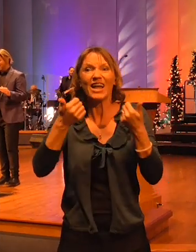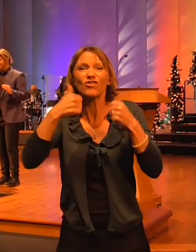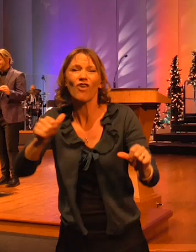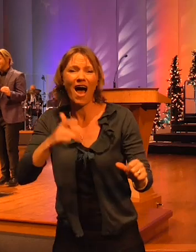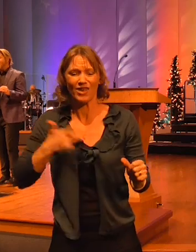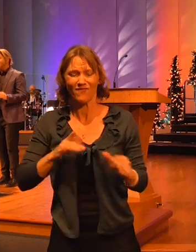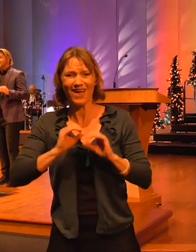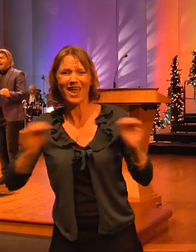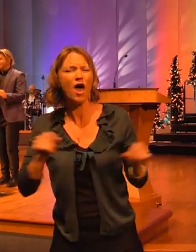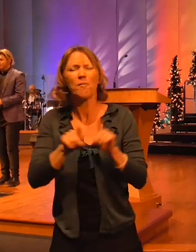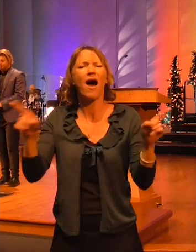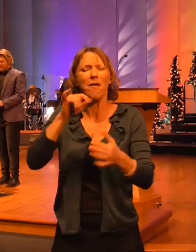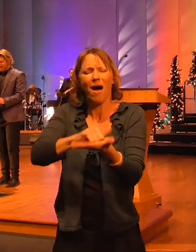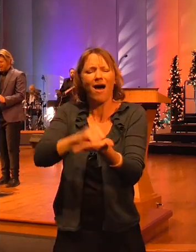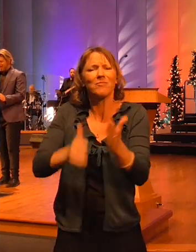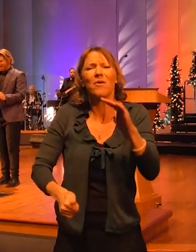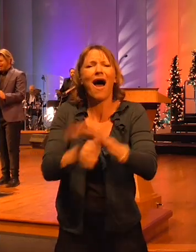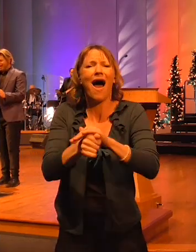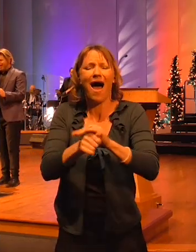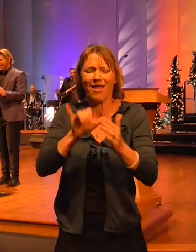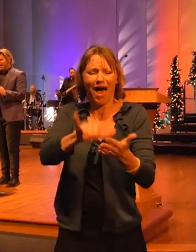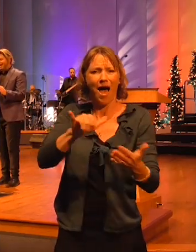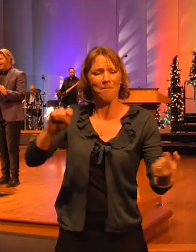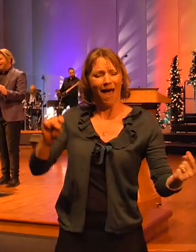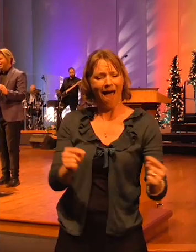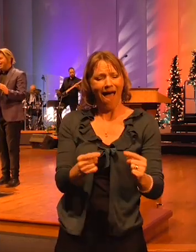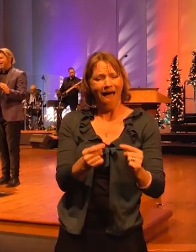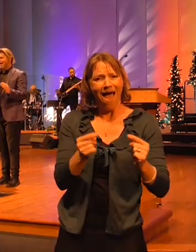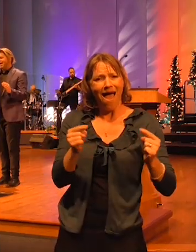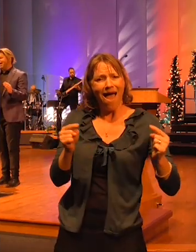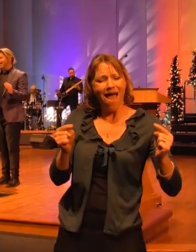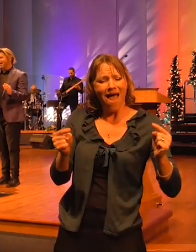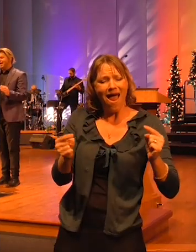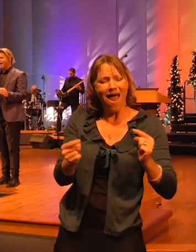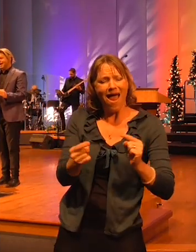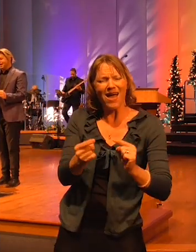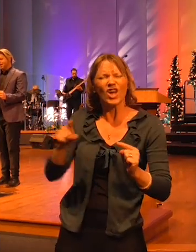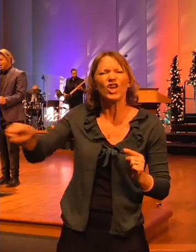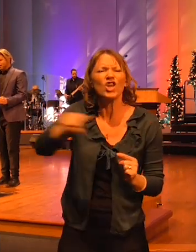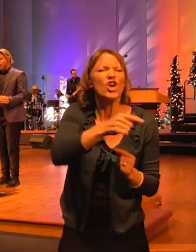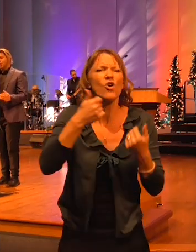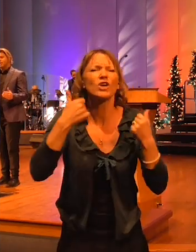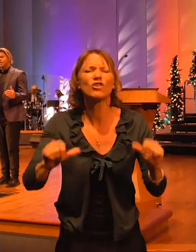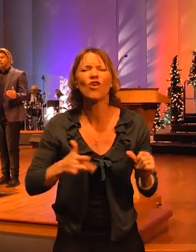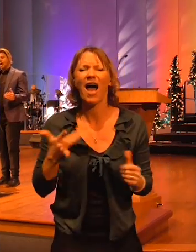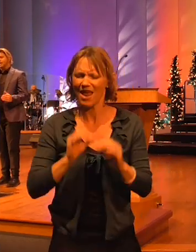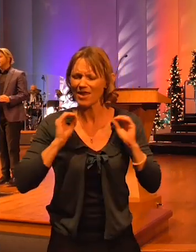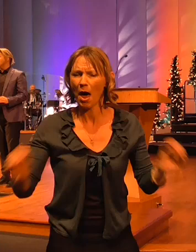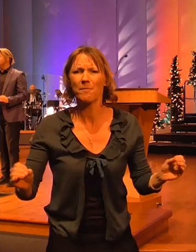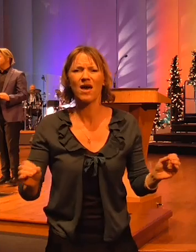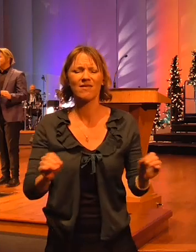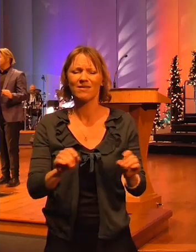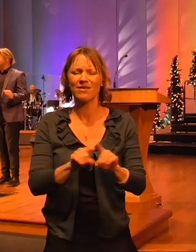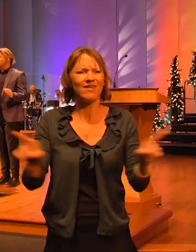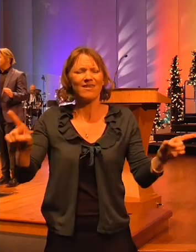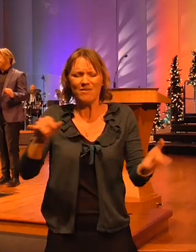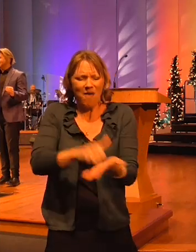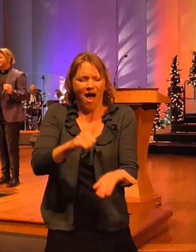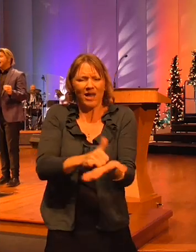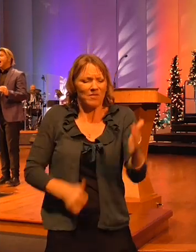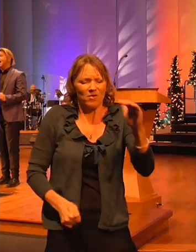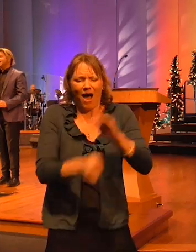esconderte y una [Música] p, puedes intentar adormecerlo, no hay ningún lugar para ocultar el